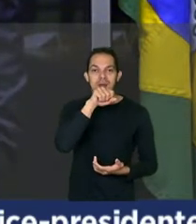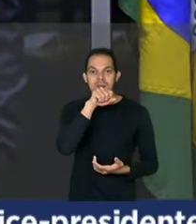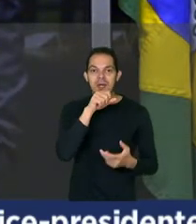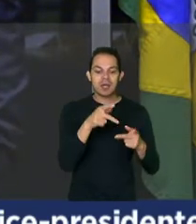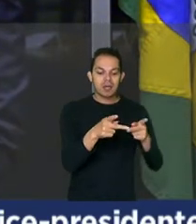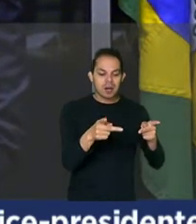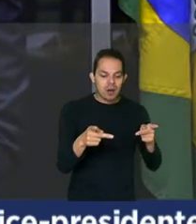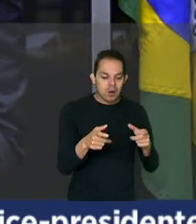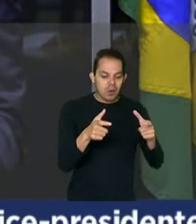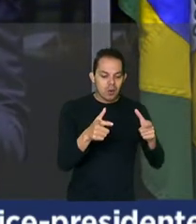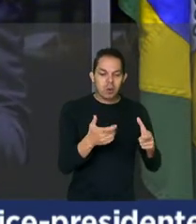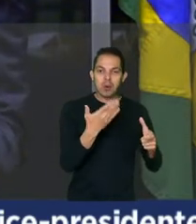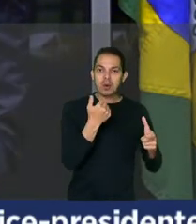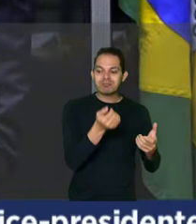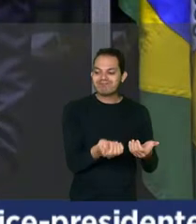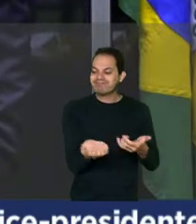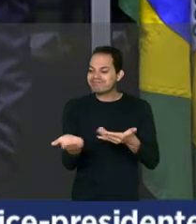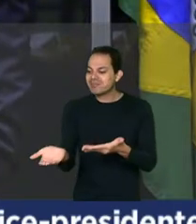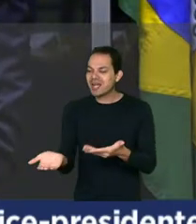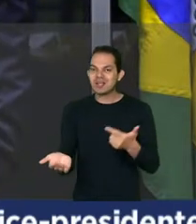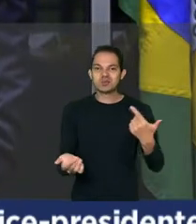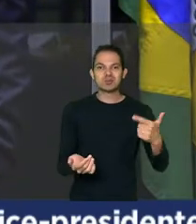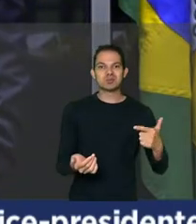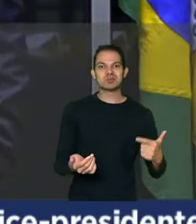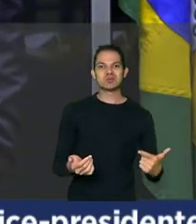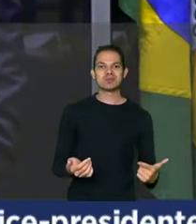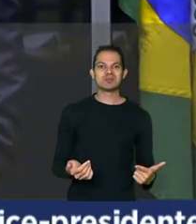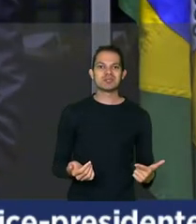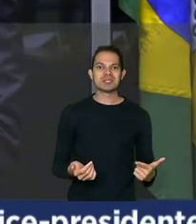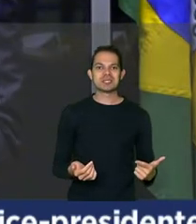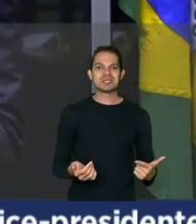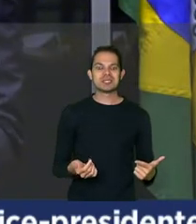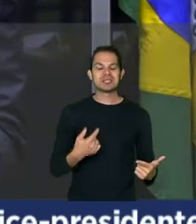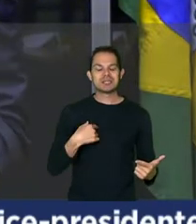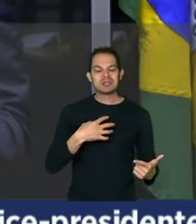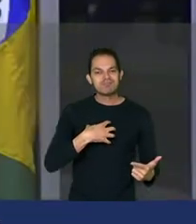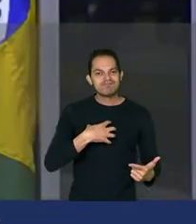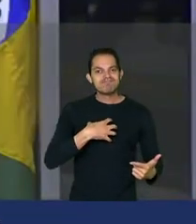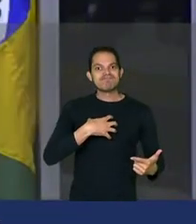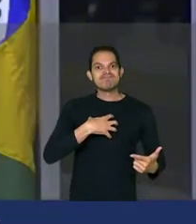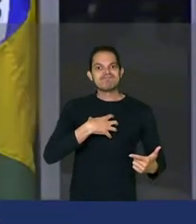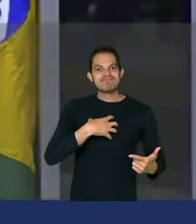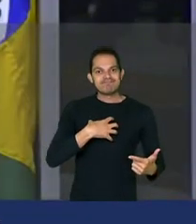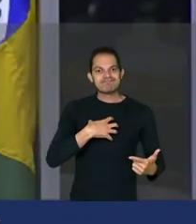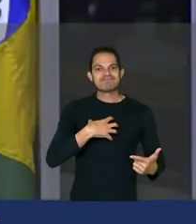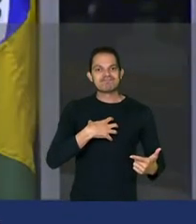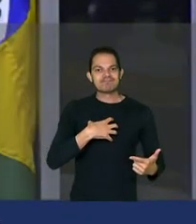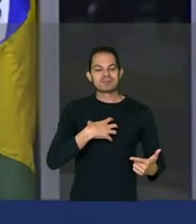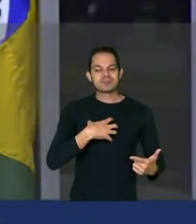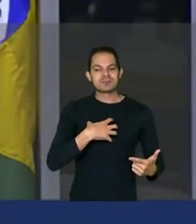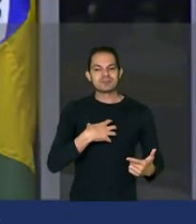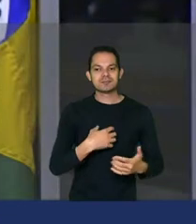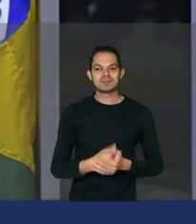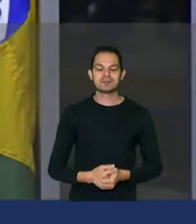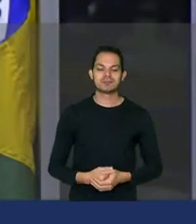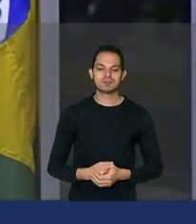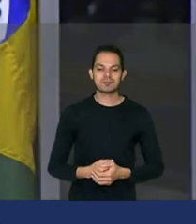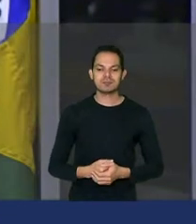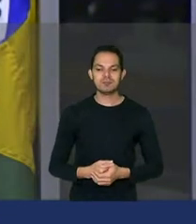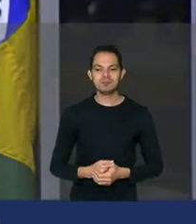SEU DIZER QUE CEPTO SENTE FOME E NÃO ESTAR SEPARADO DE UM PRATO DE COMIDA APENAS POR ALGUNS QUILÔMETROS DE DISTÂNCIA E SIM ESTAR